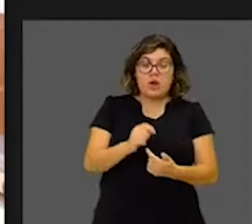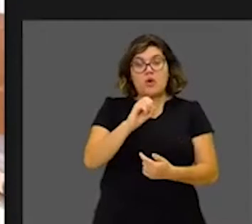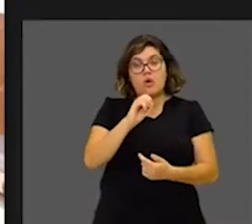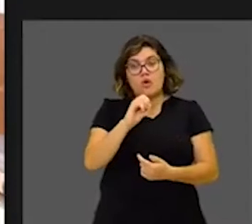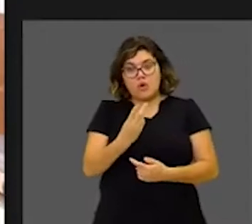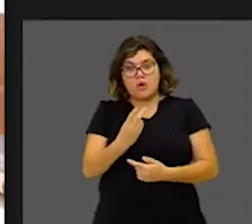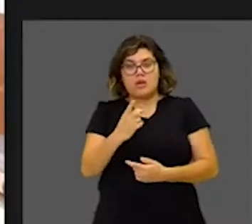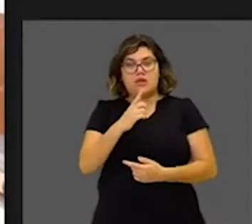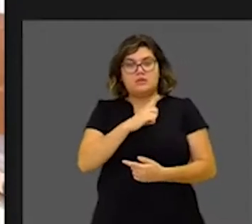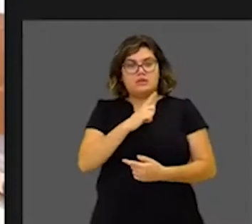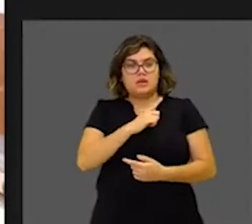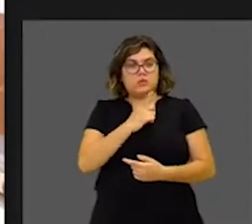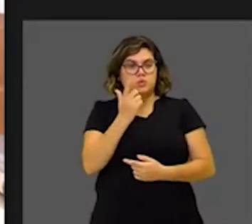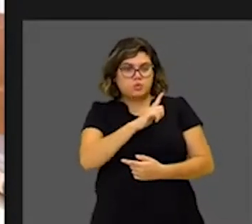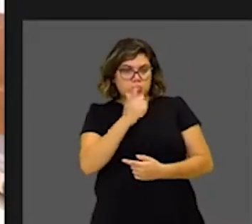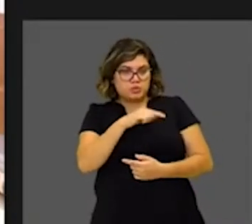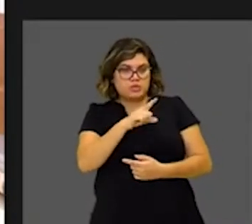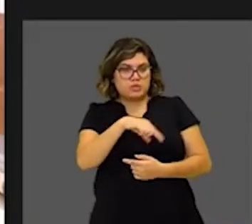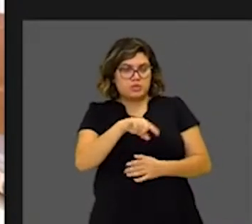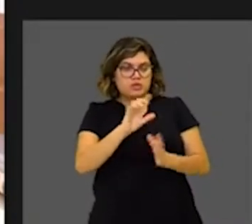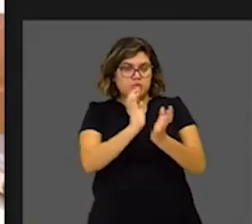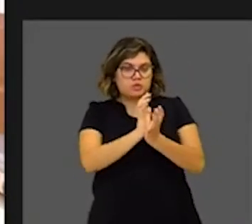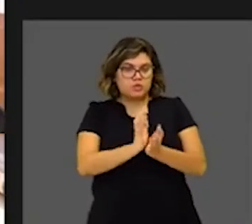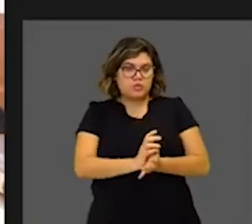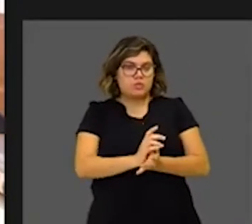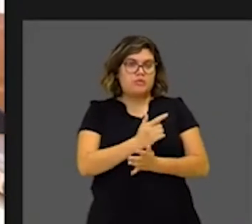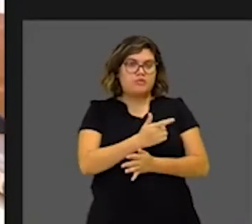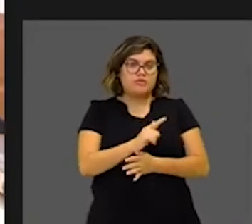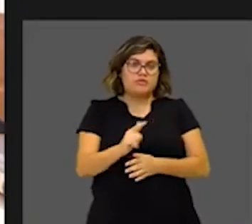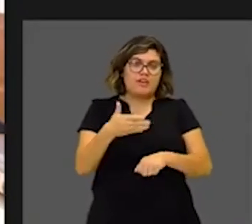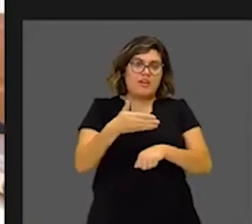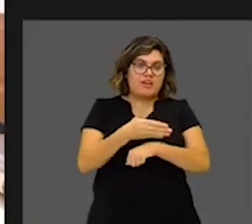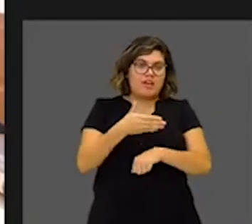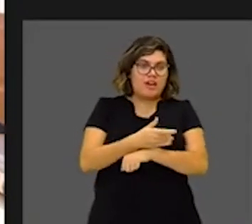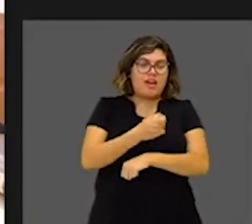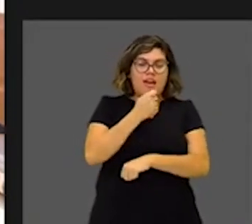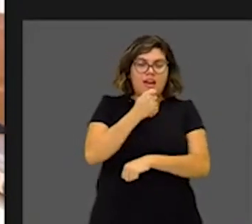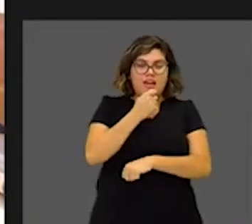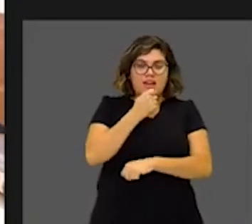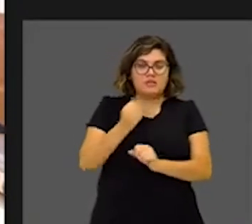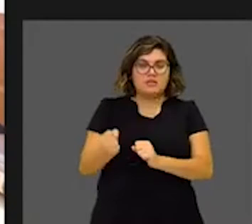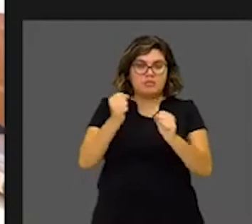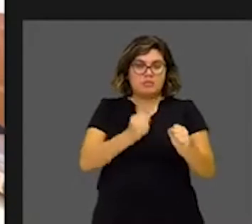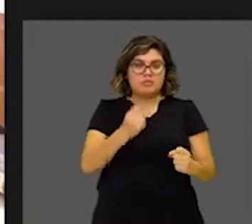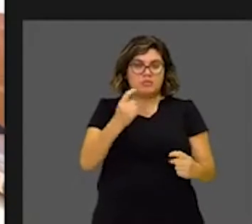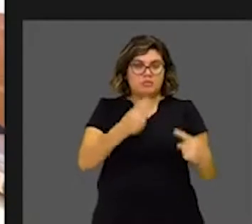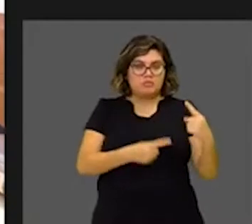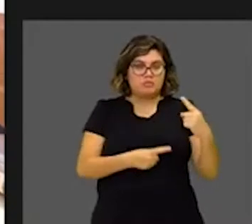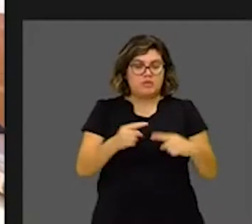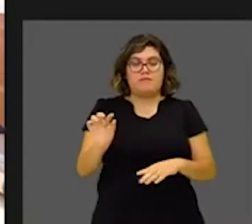sendo usado por aqueles grupos e não tem acesso ainda ao poder formalizar e quantas vezes a gente